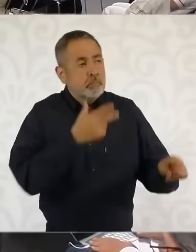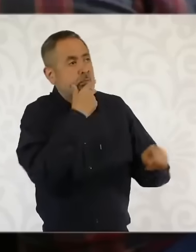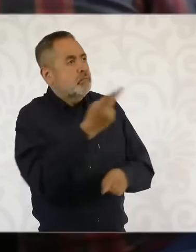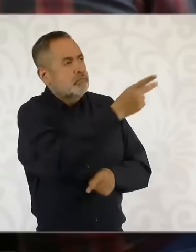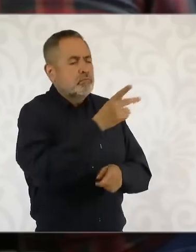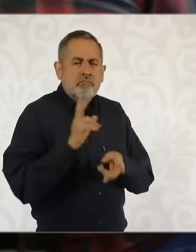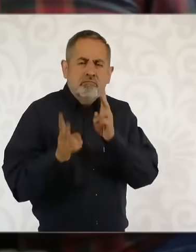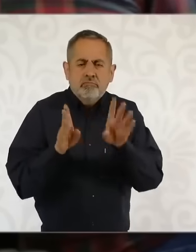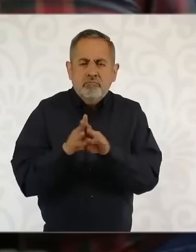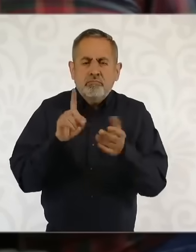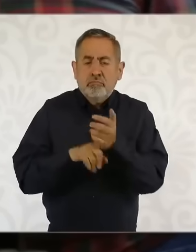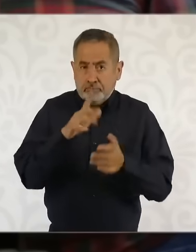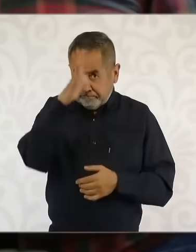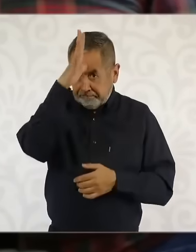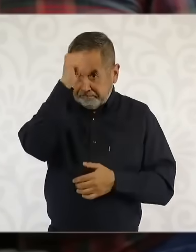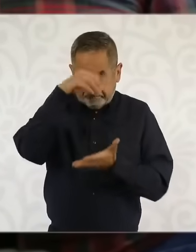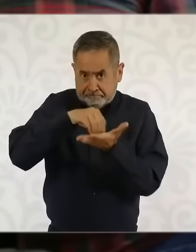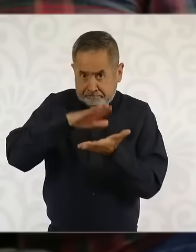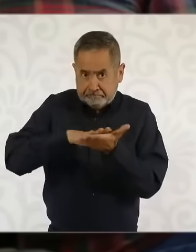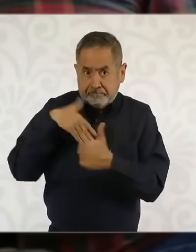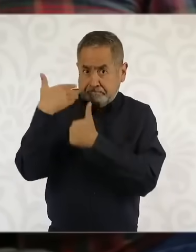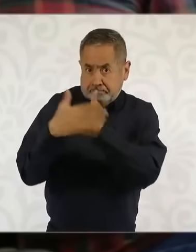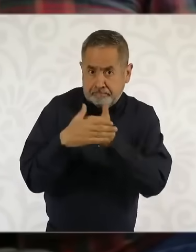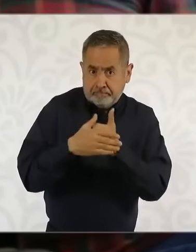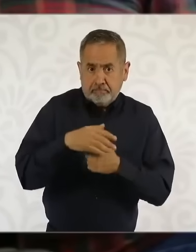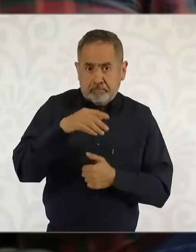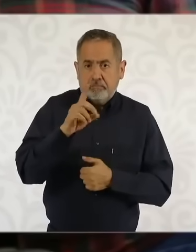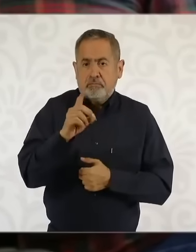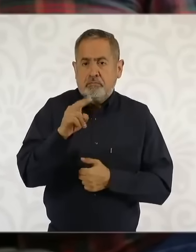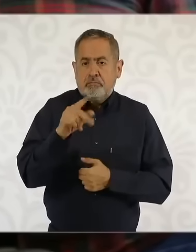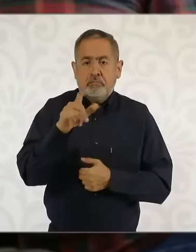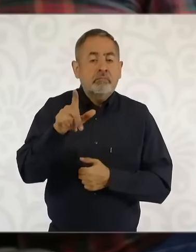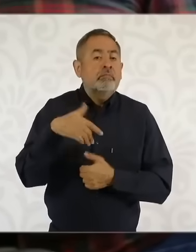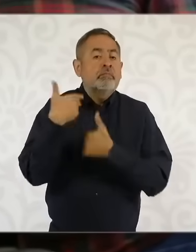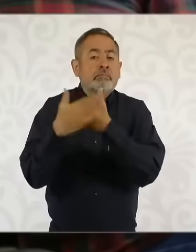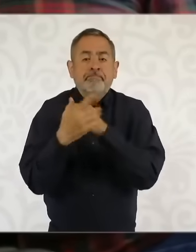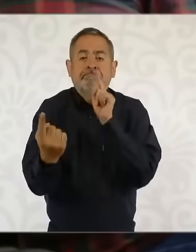se quedó amarrada ya la reunión con Donald Trump eh para el G7 Eh ¿qué temas van a ver